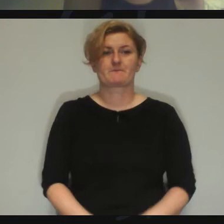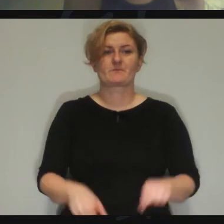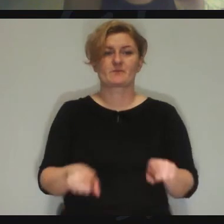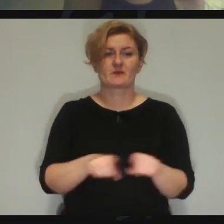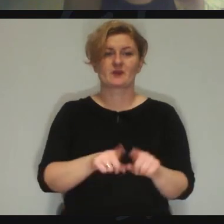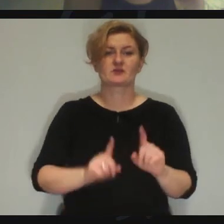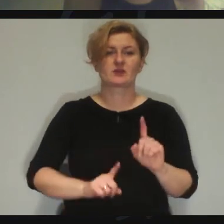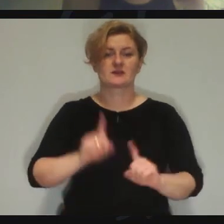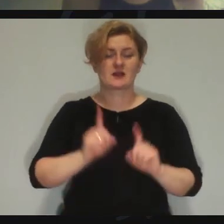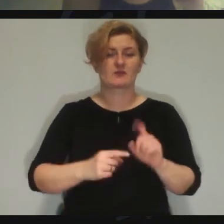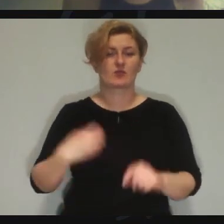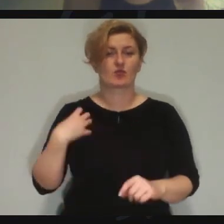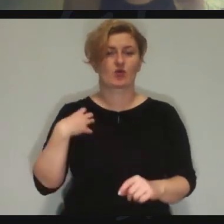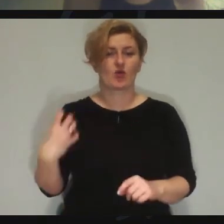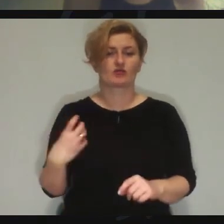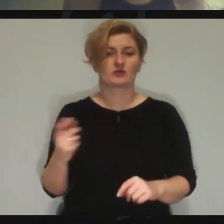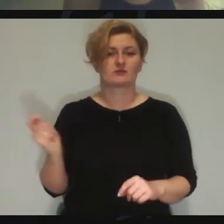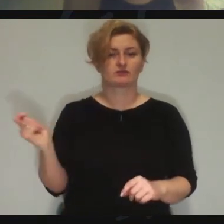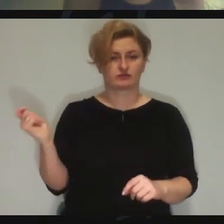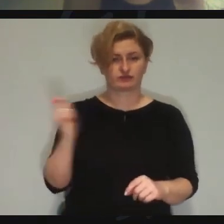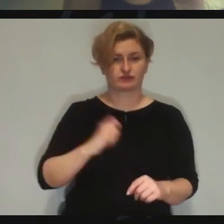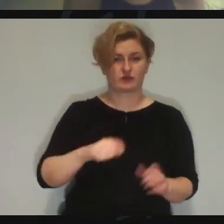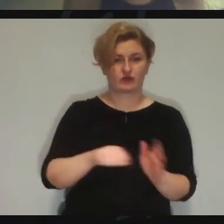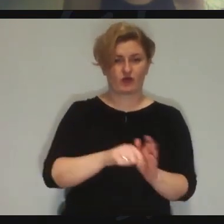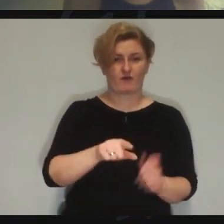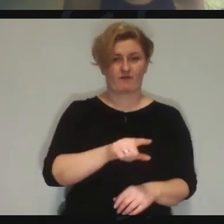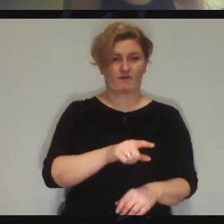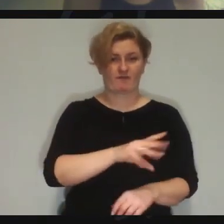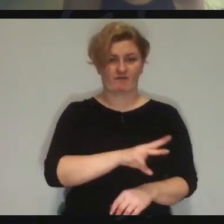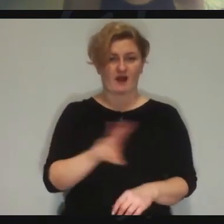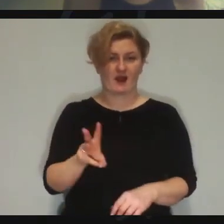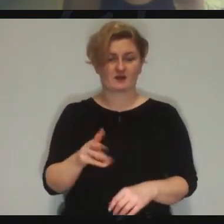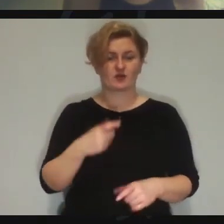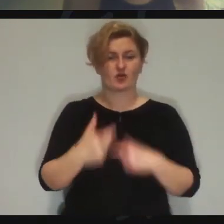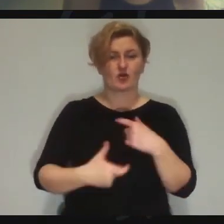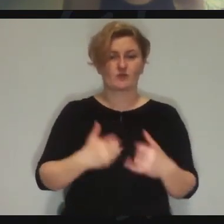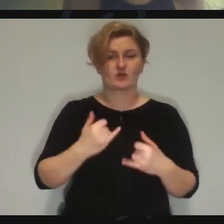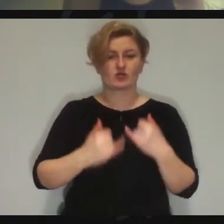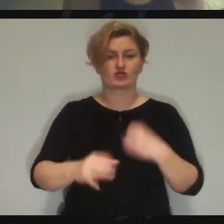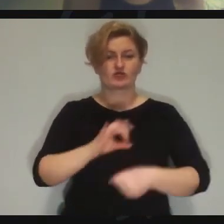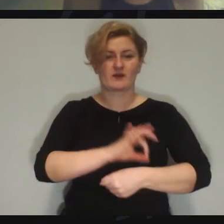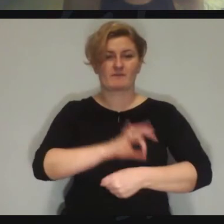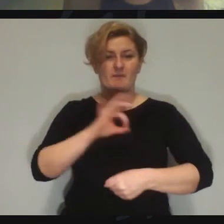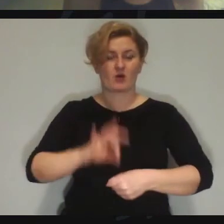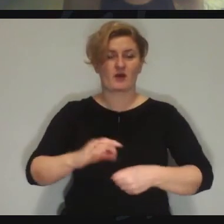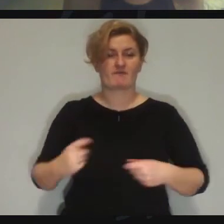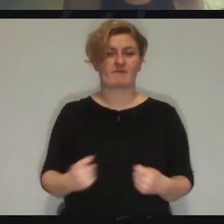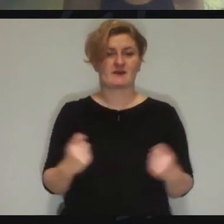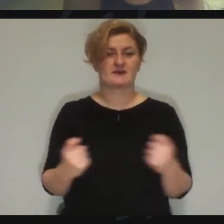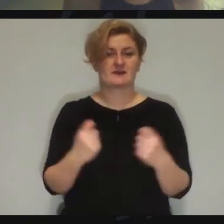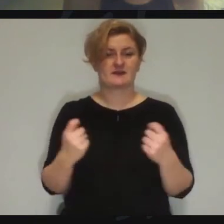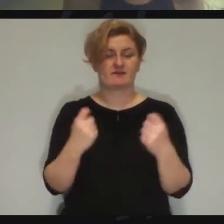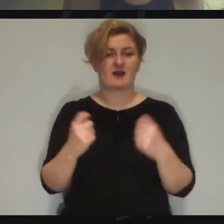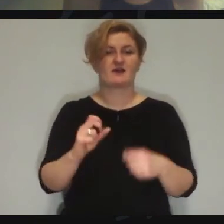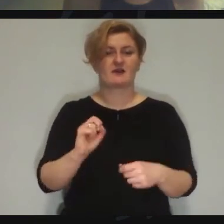Dominika: Czasem też goście przyjeżdżają do was, bo robicie różne projekty i festiwal.